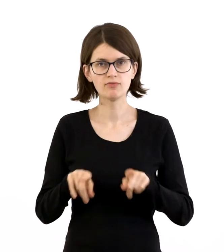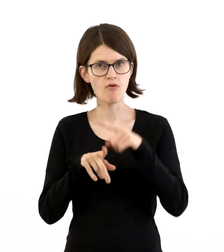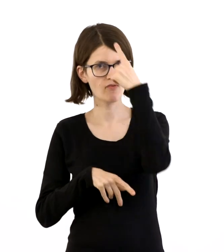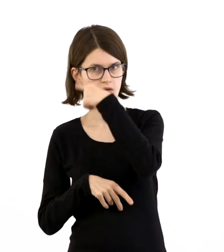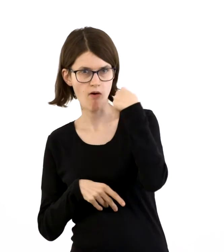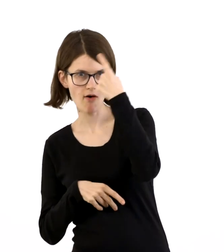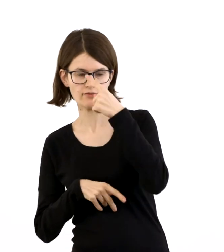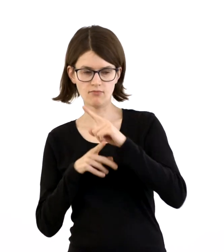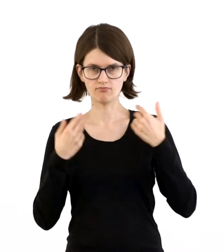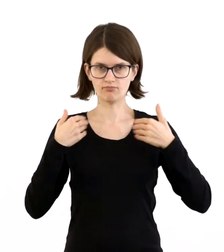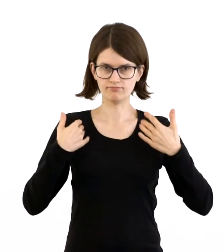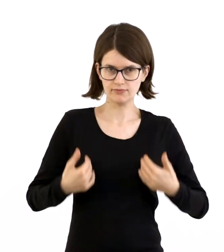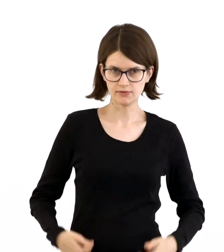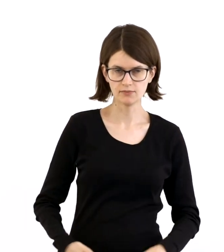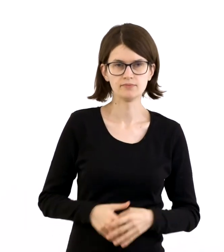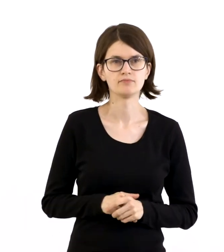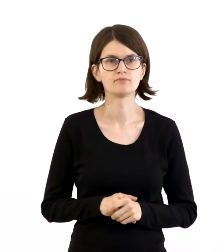zarówno w wizerunku twarzy jak i w oddaniu sylwetki.